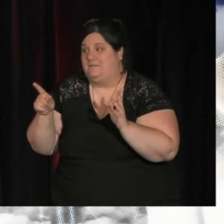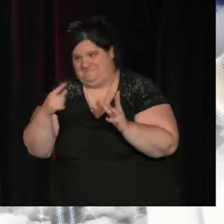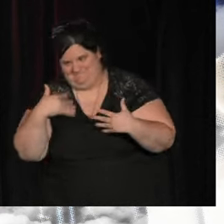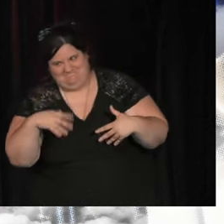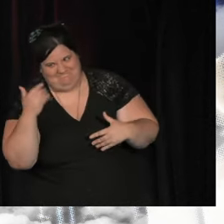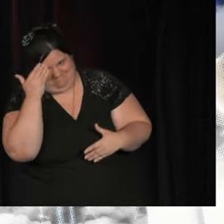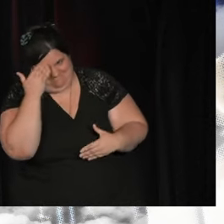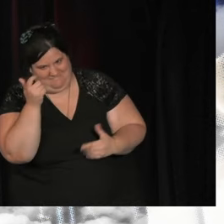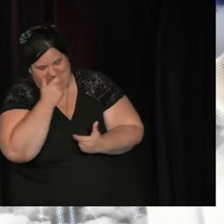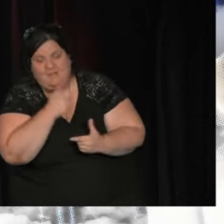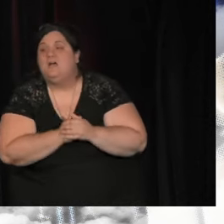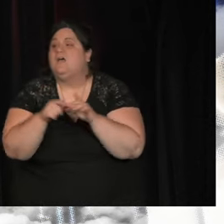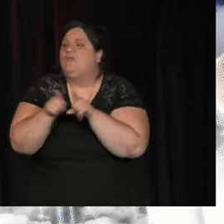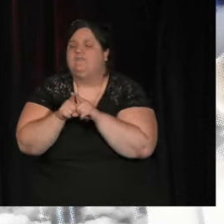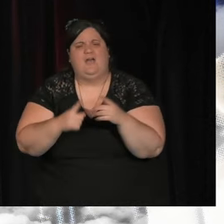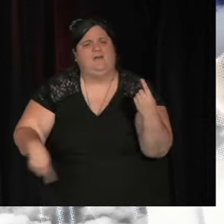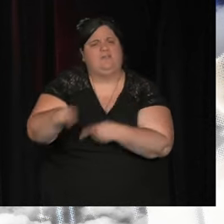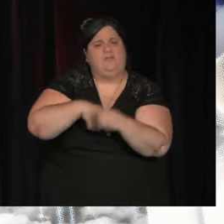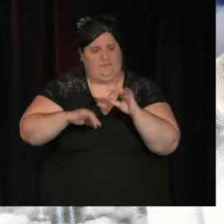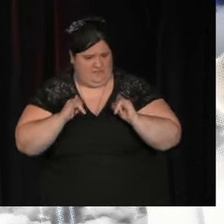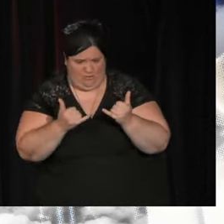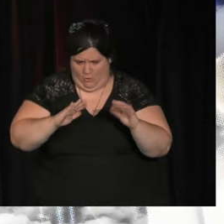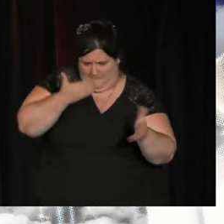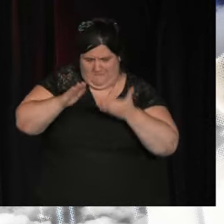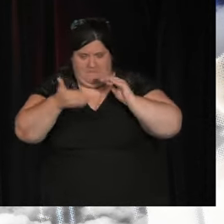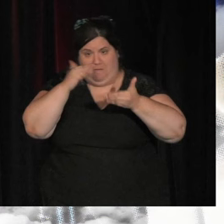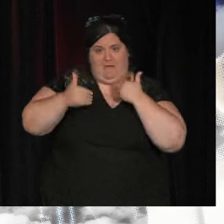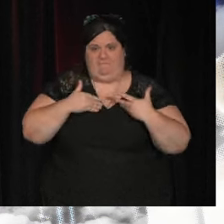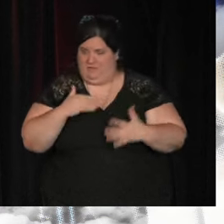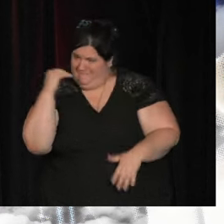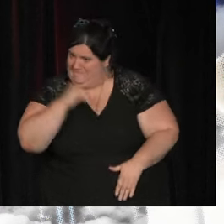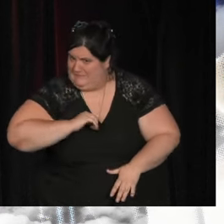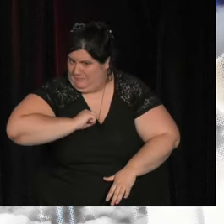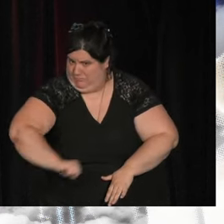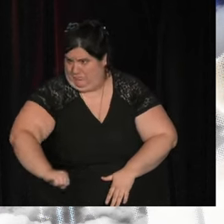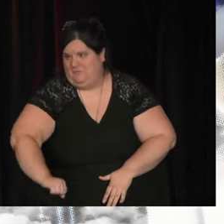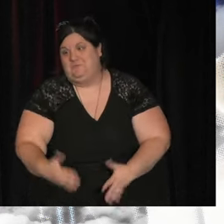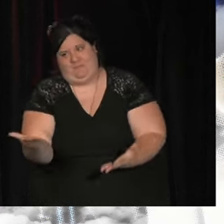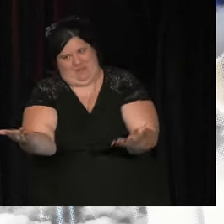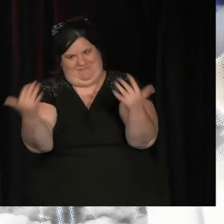Ce sont des jeux qui défilent. Elle finit tout ça très vite. Ça a l'air très impressionnant donc venez. Bonne soirée, merci !